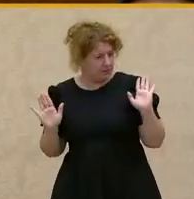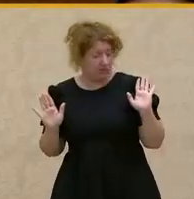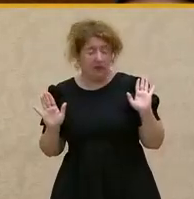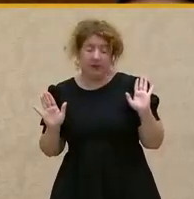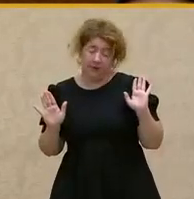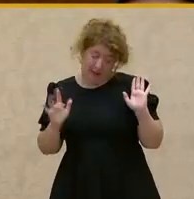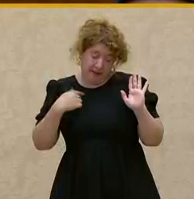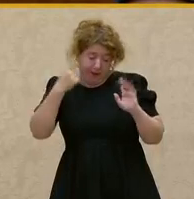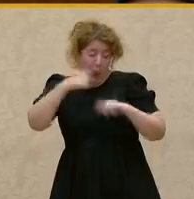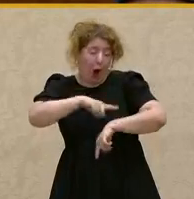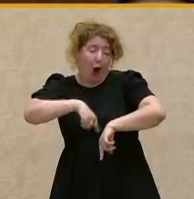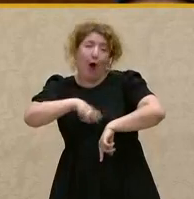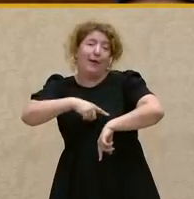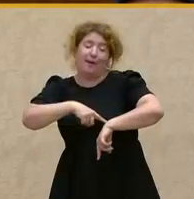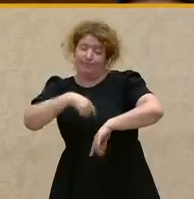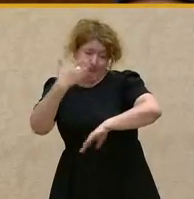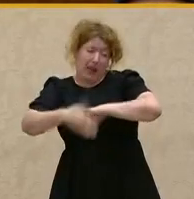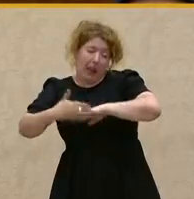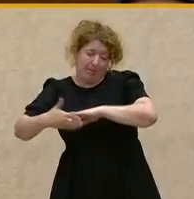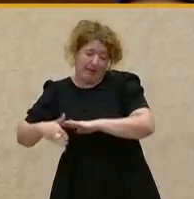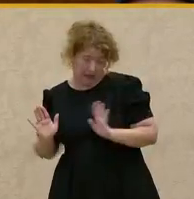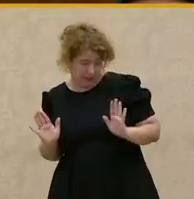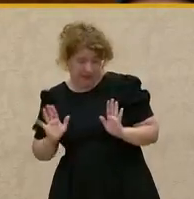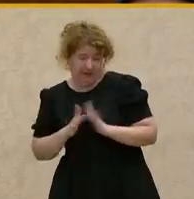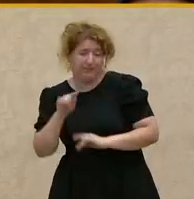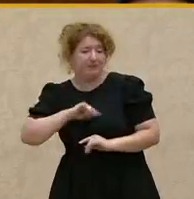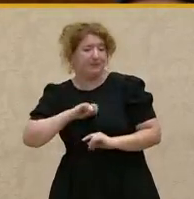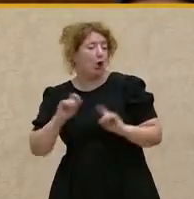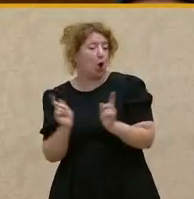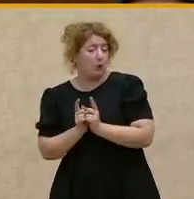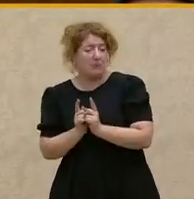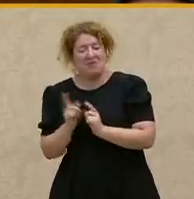limitadas. Realmente queda siempre muy corto. Pero, como dice una compañera de trabajo,